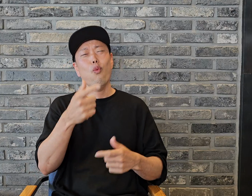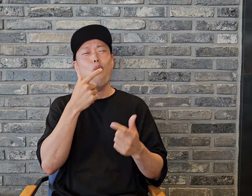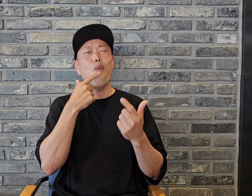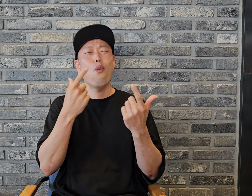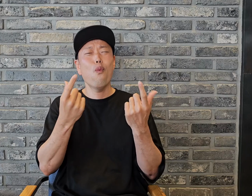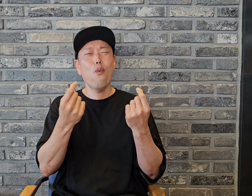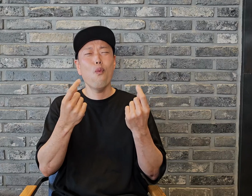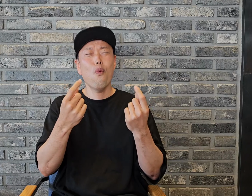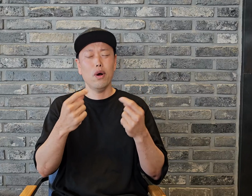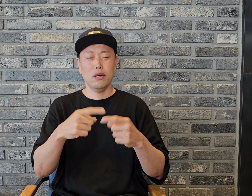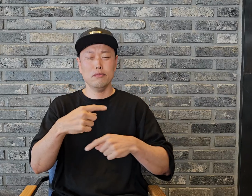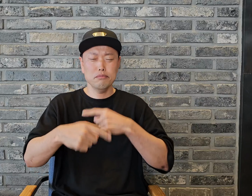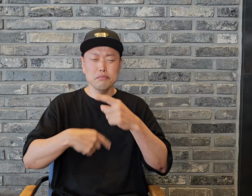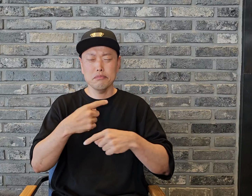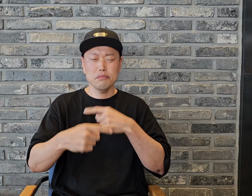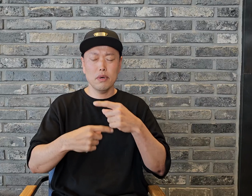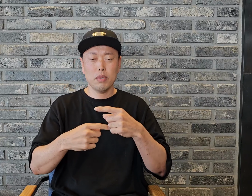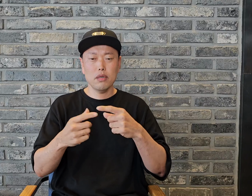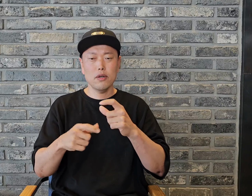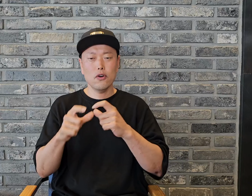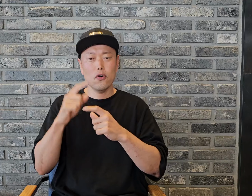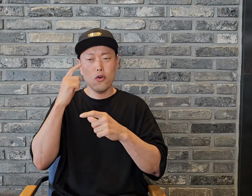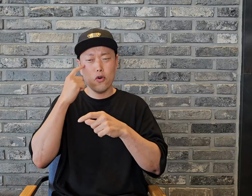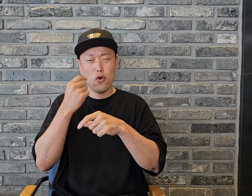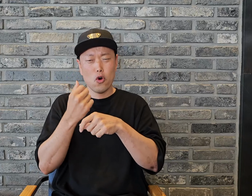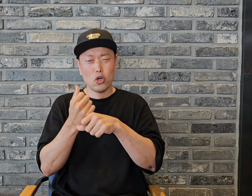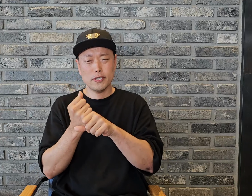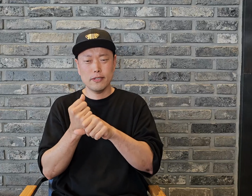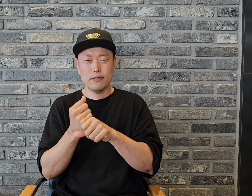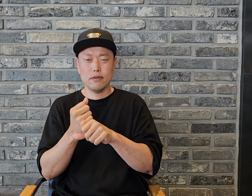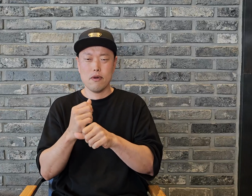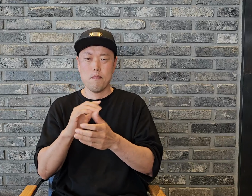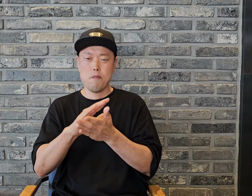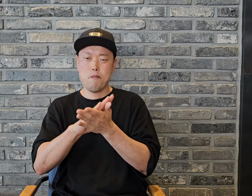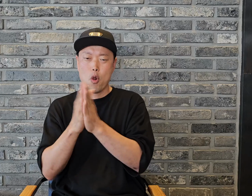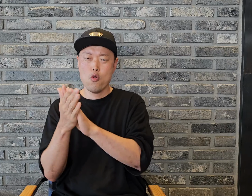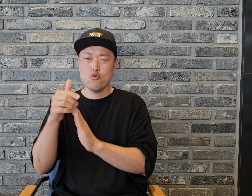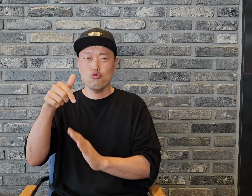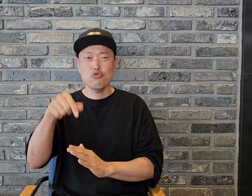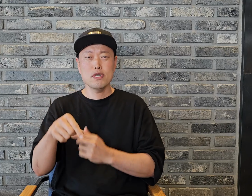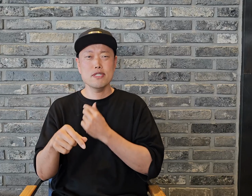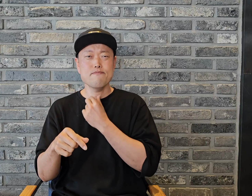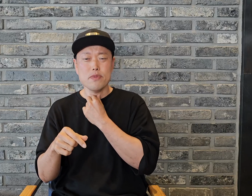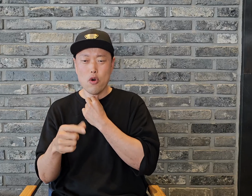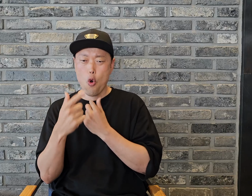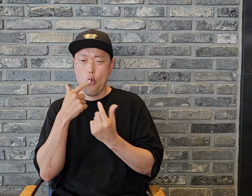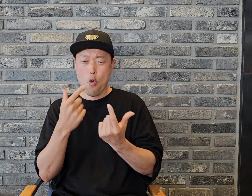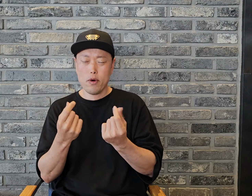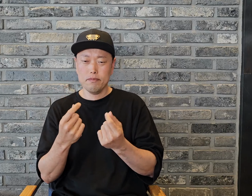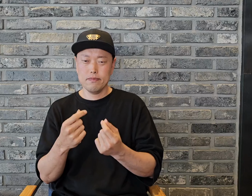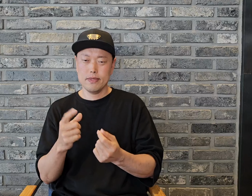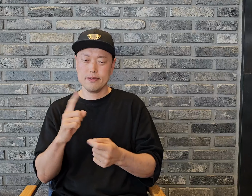이처럼 수어를 하다가 변화구처럼 수어를 변화해 보는 거죠